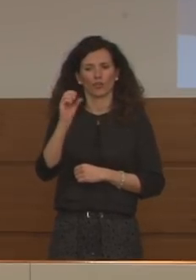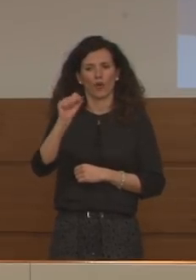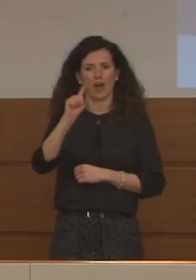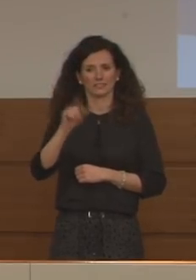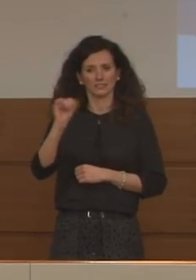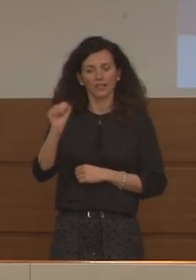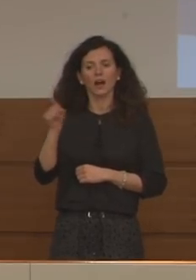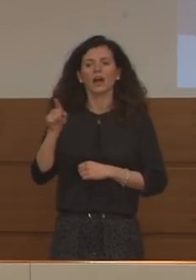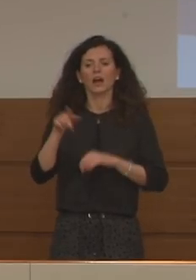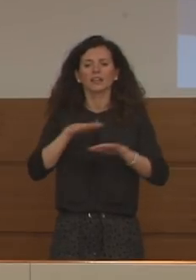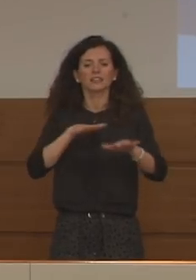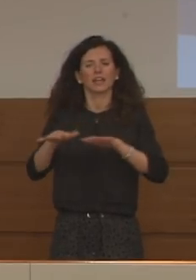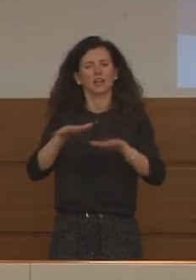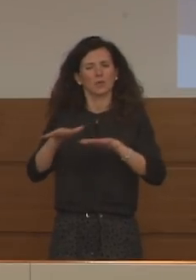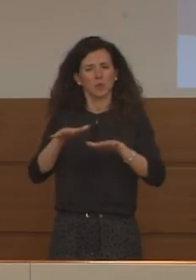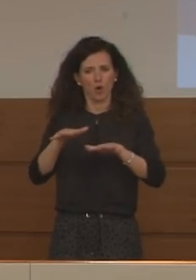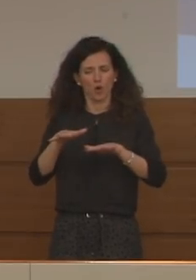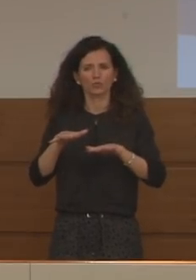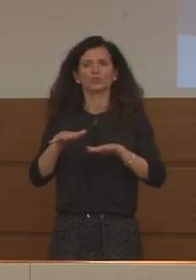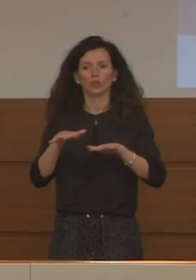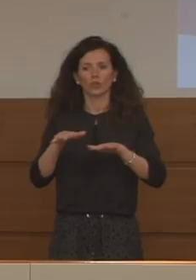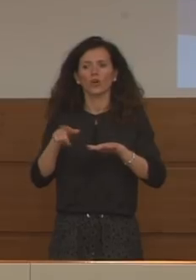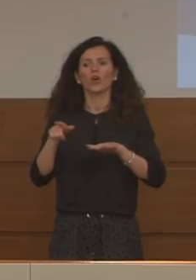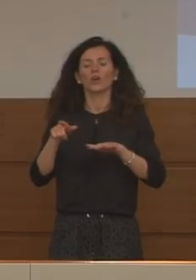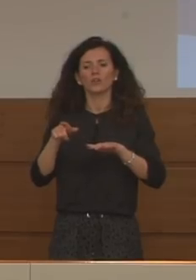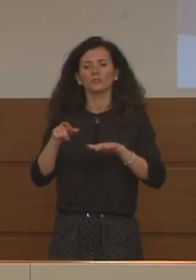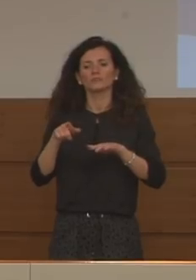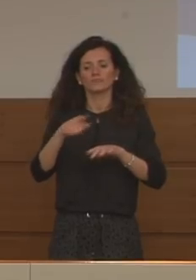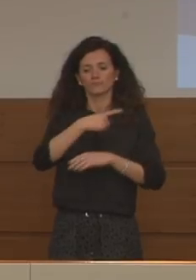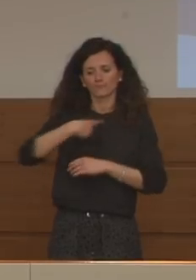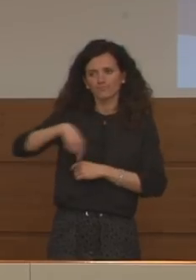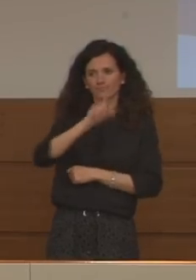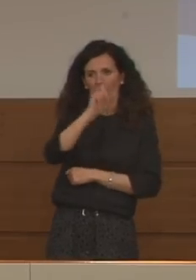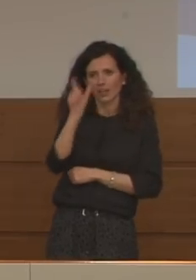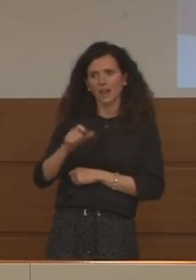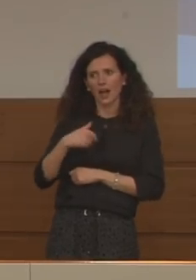per fronteggiare il terremoto il nostro Paese ha risposto, abbiamo disposto